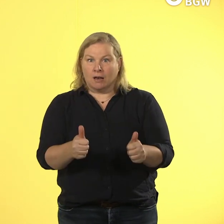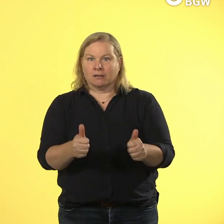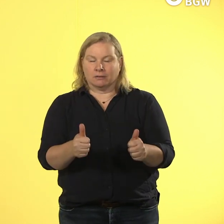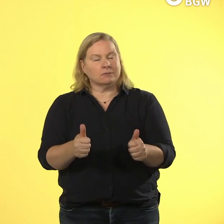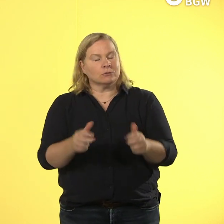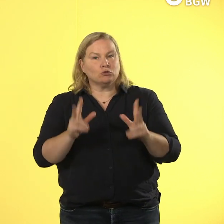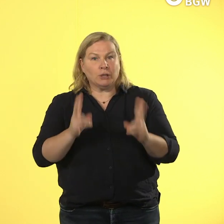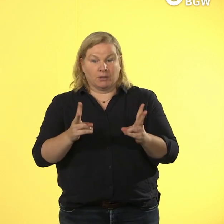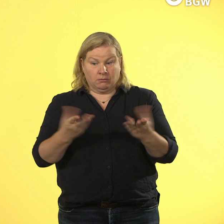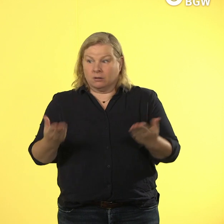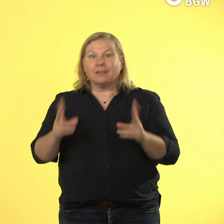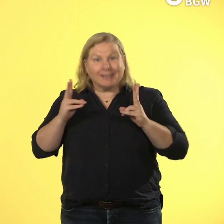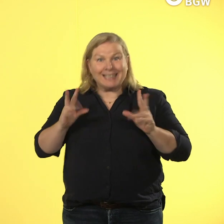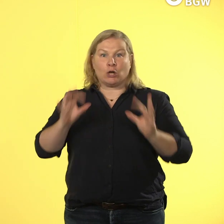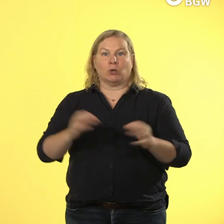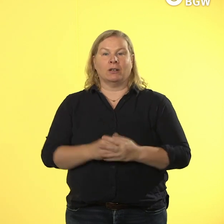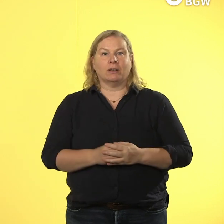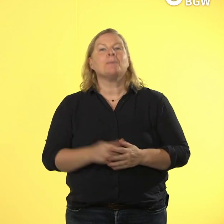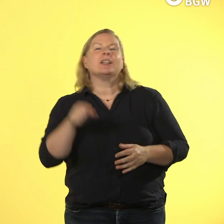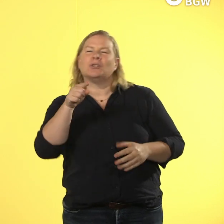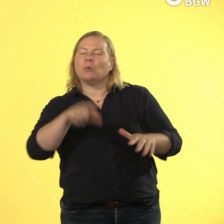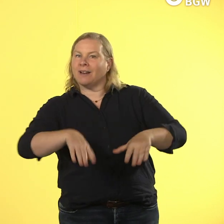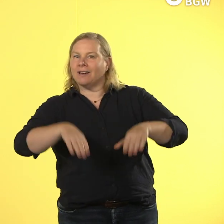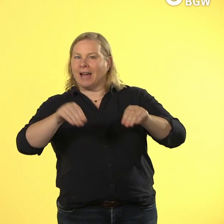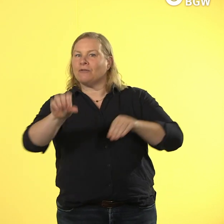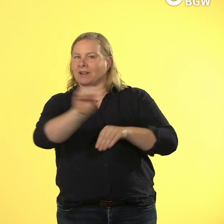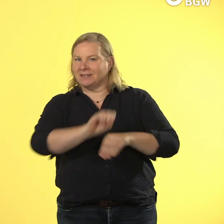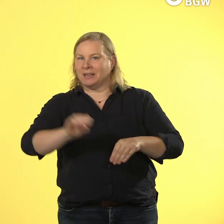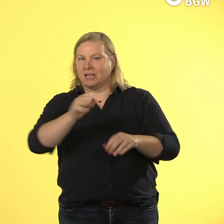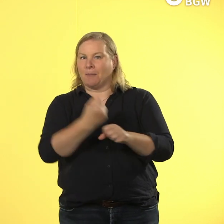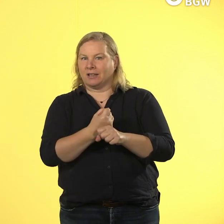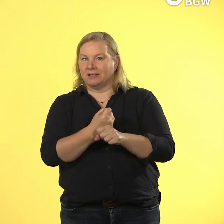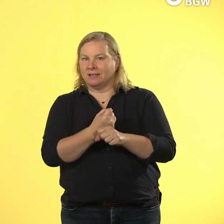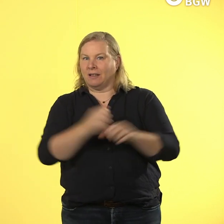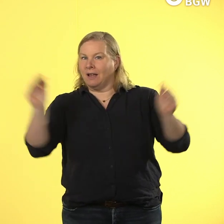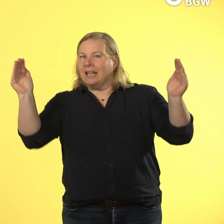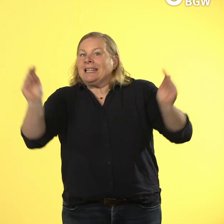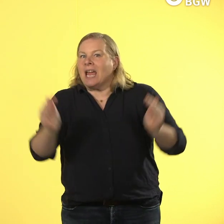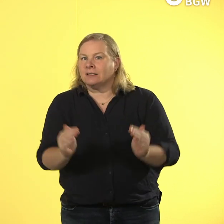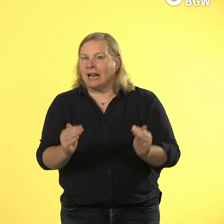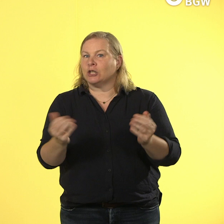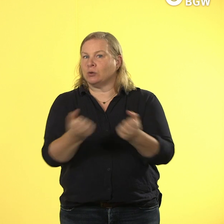oder ein Basisseminar in Deeskalation zu dem Thema, dann darf es nicht fehlen. Dann stellt man so eine Aufgabe,